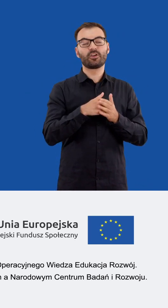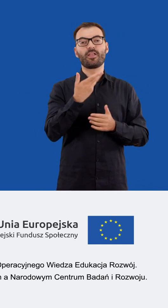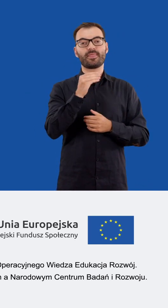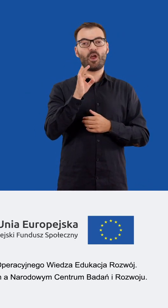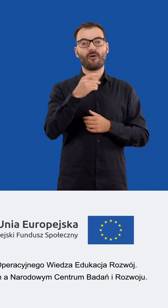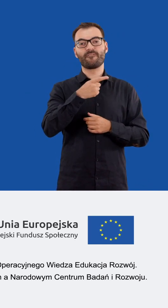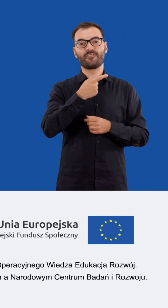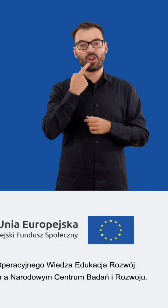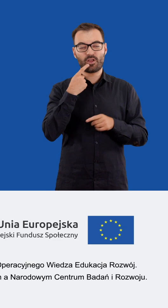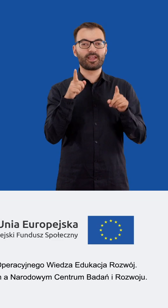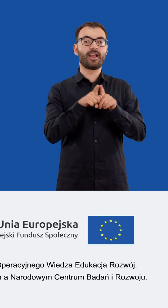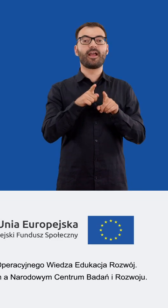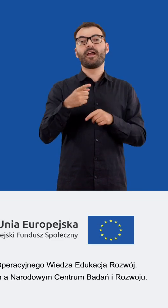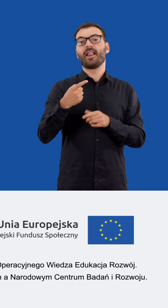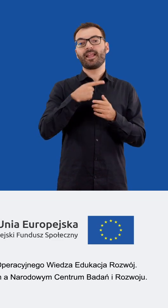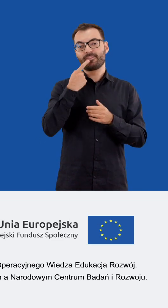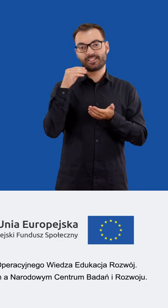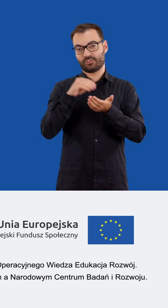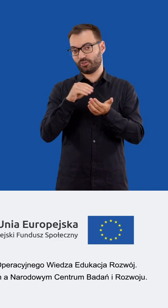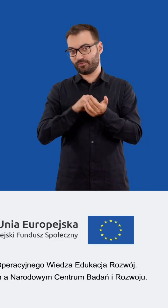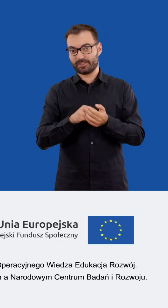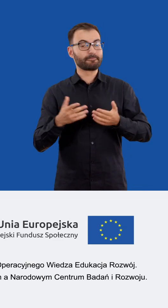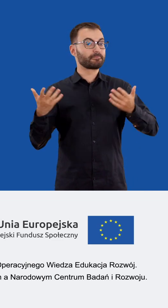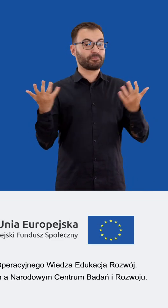Wydziału Neofilologii oraz Wydziału Lingwistyki Stosowanej